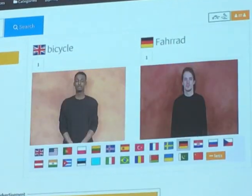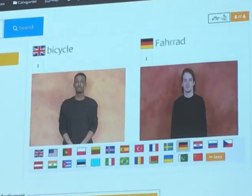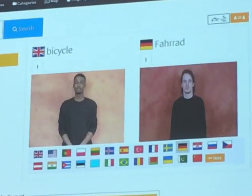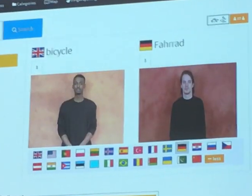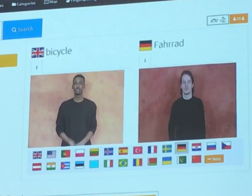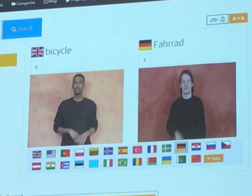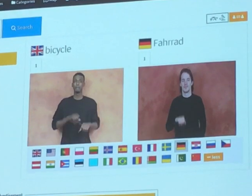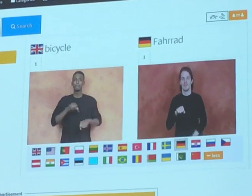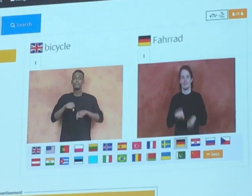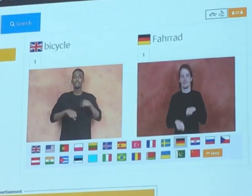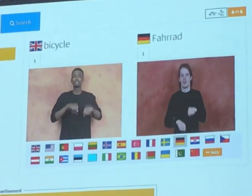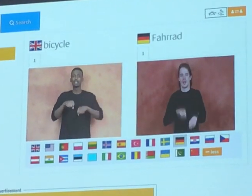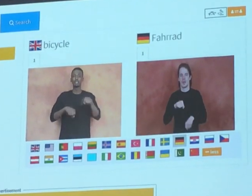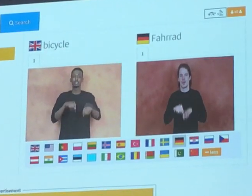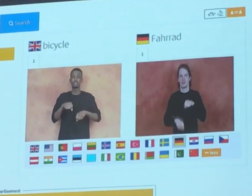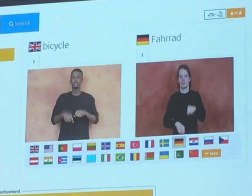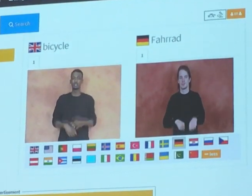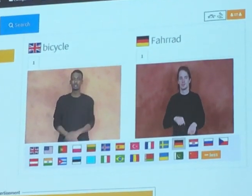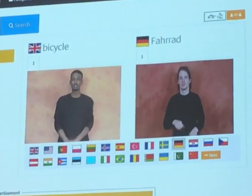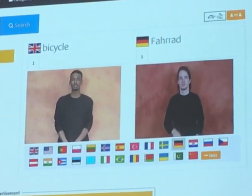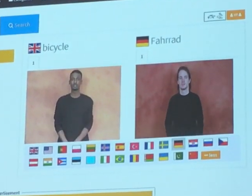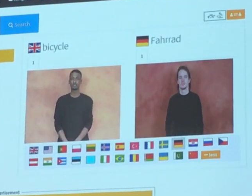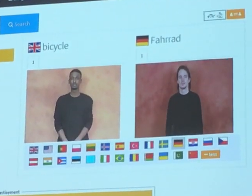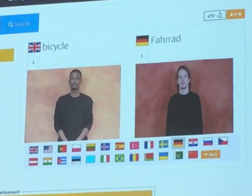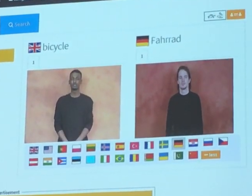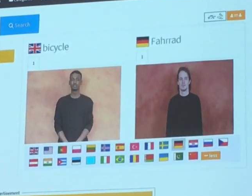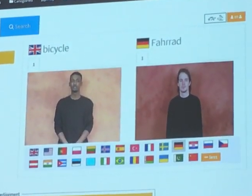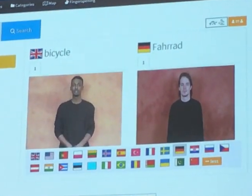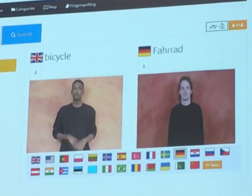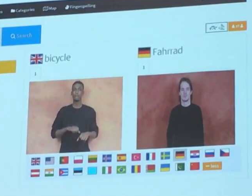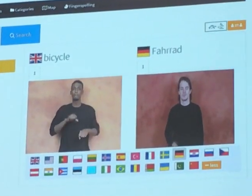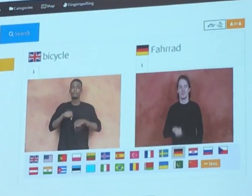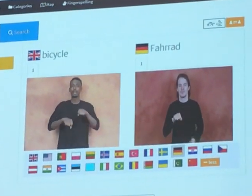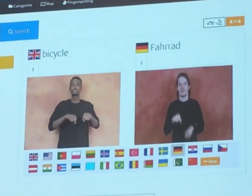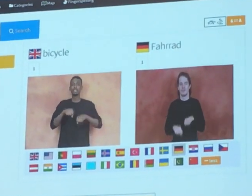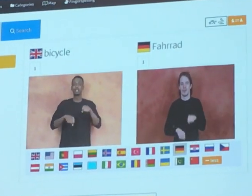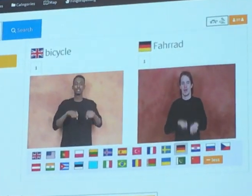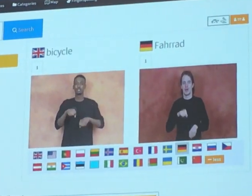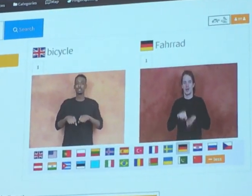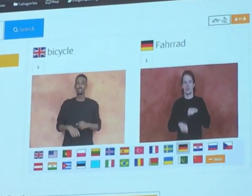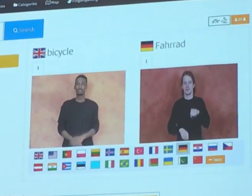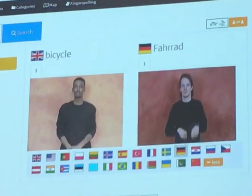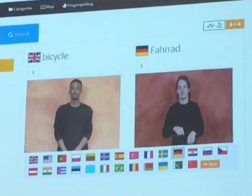Also hier haben wir bicycle / Fahrrad. Hier haben wir nicht die Form des Objekts zu beschrieben,